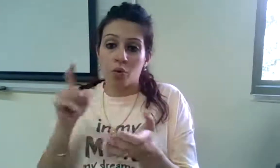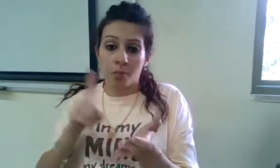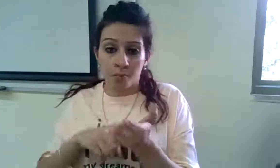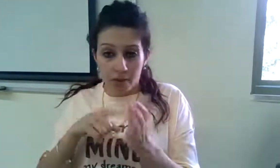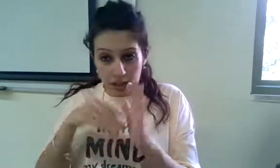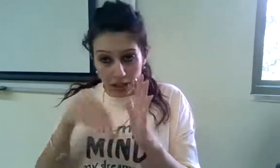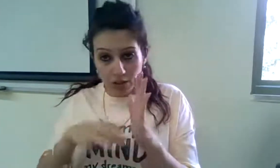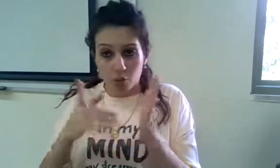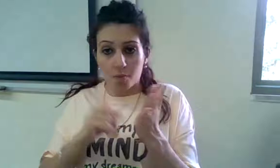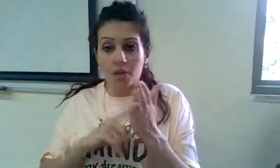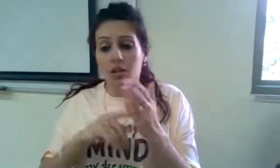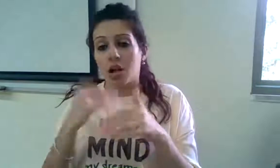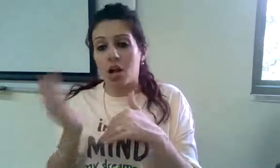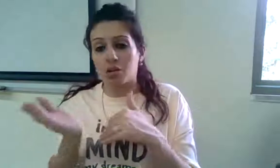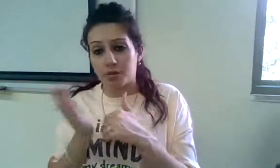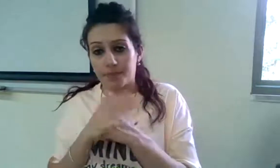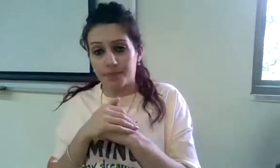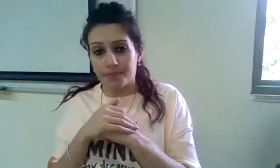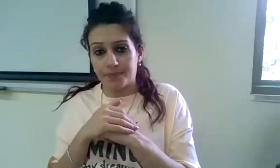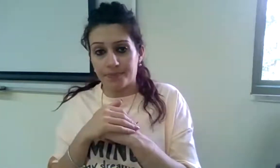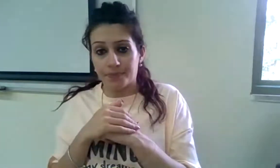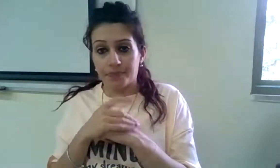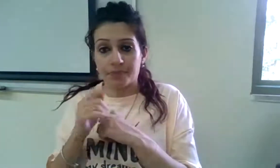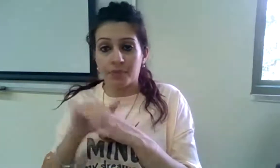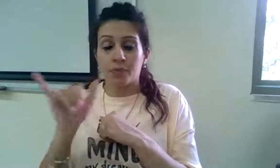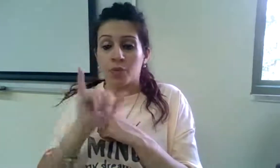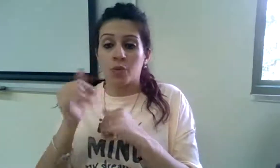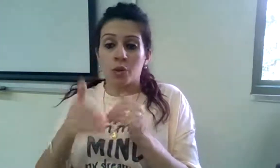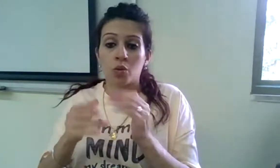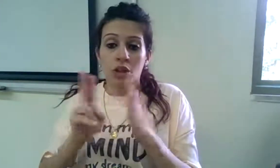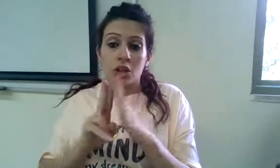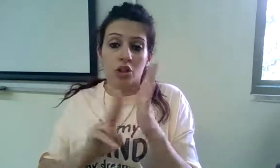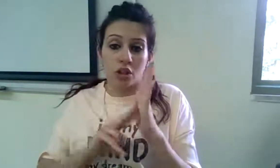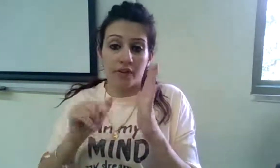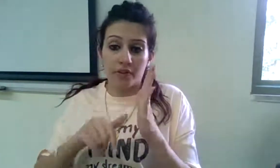إشراك الأهالي ويكونون مستعدين لدعم الكادر المدرسي من اجل ذلك